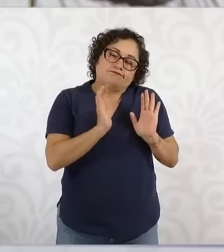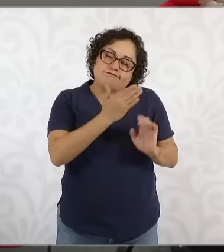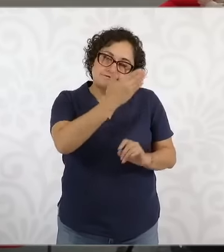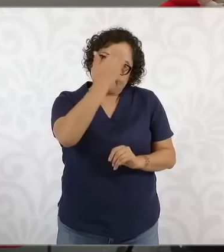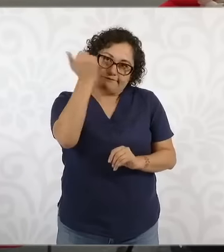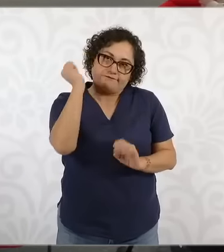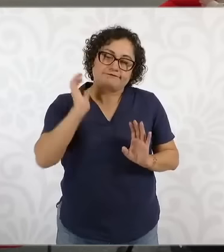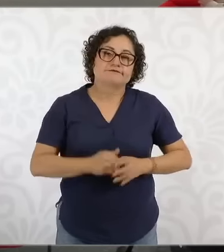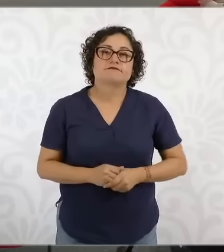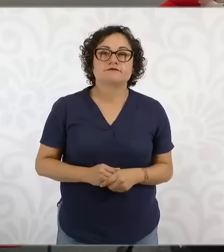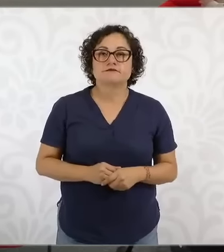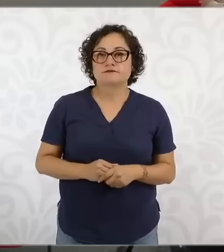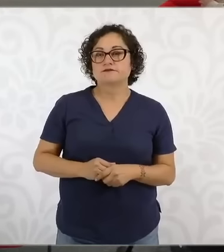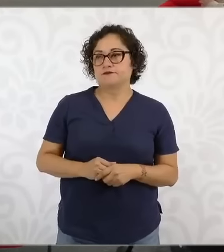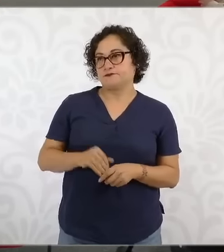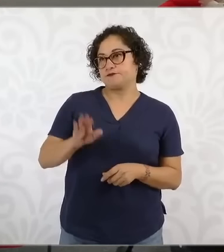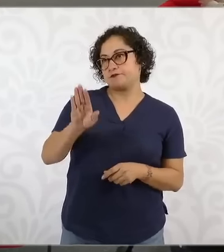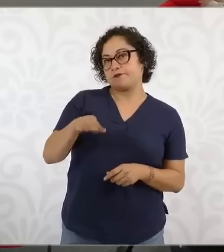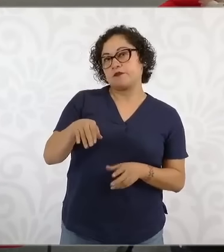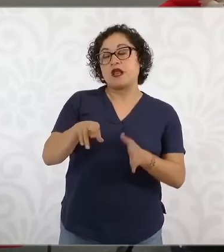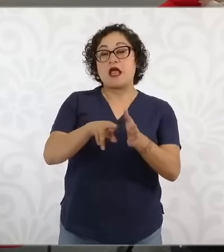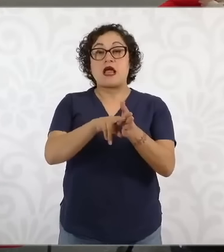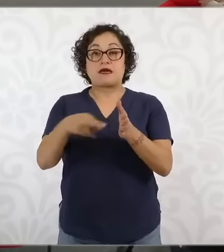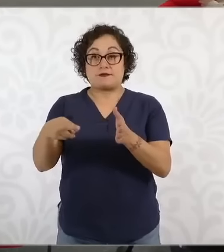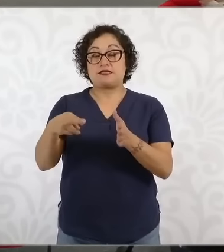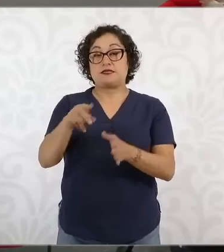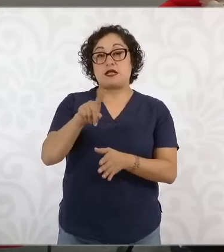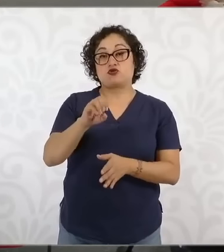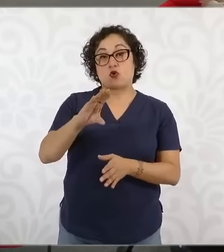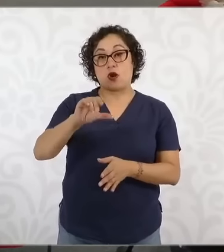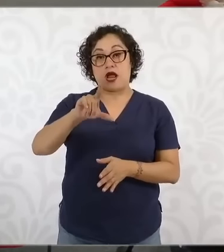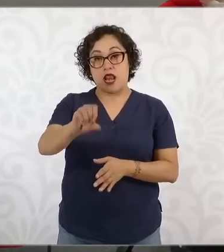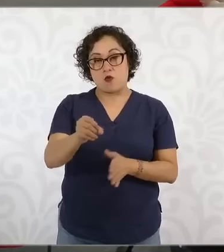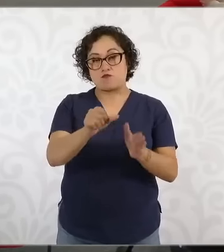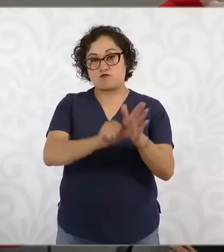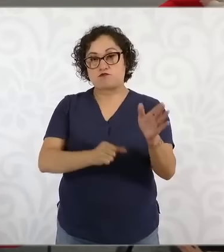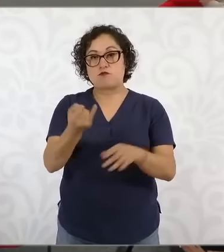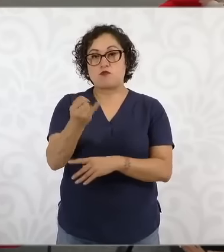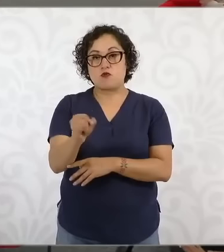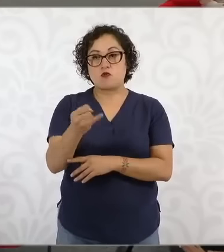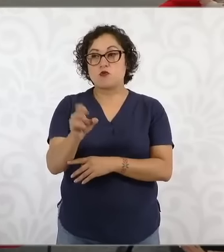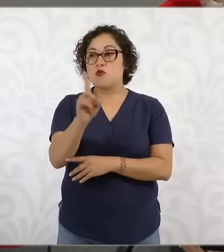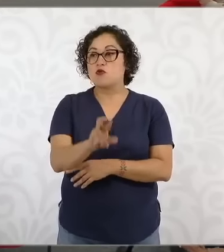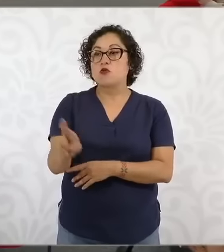Presidenta, en la revista Sócalo de junio, eh el doctor en Derecho constitucional, Jaime Cárdenas,